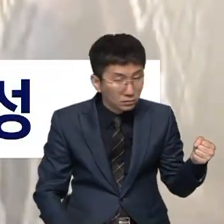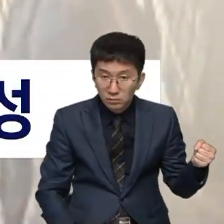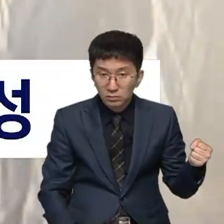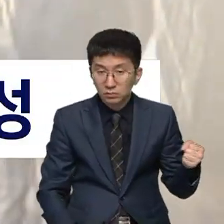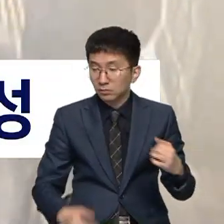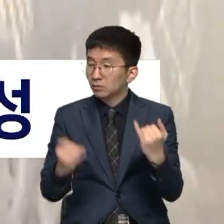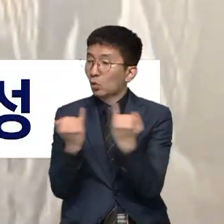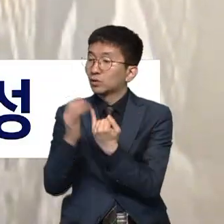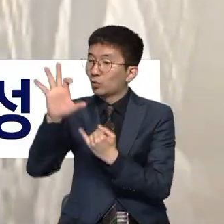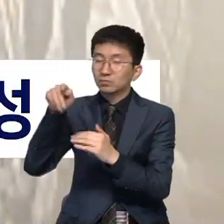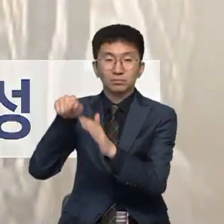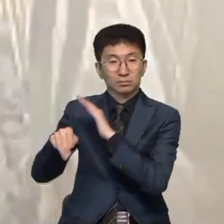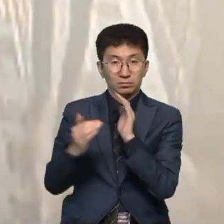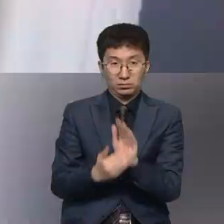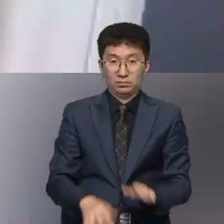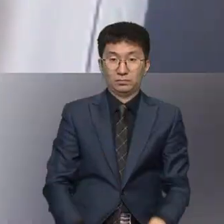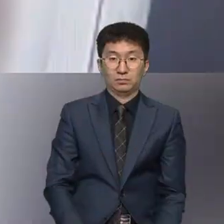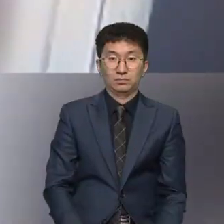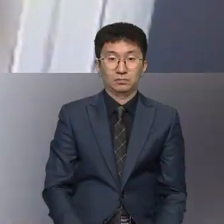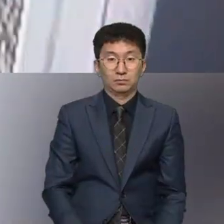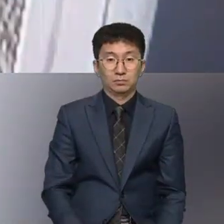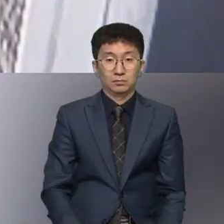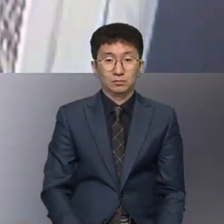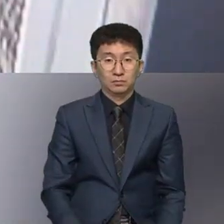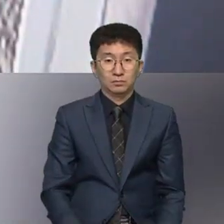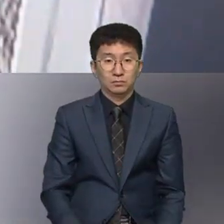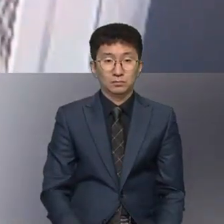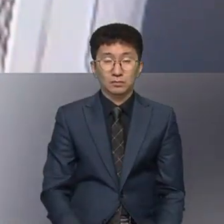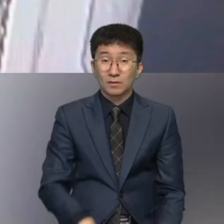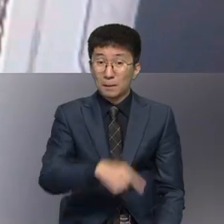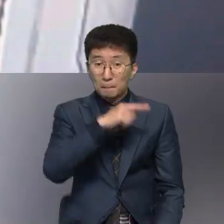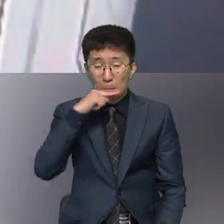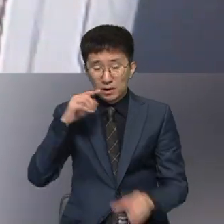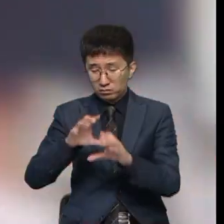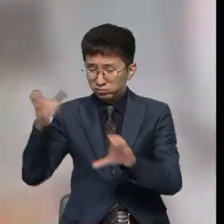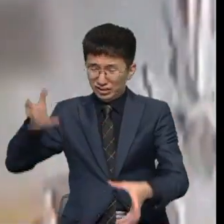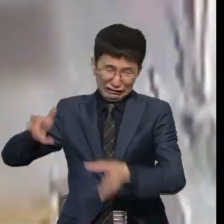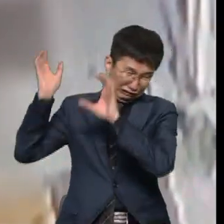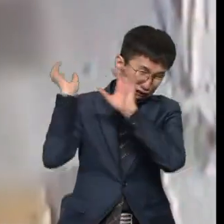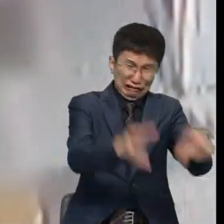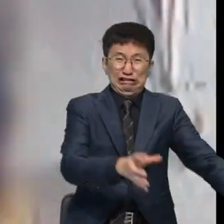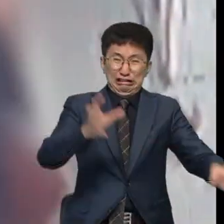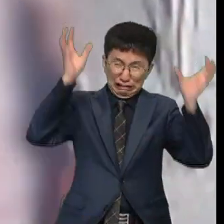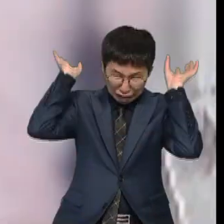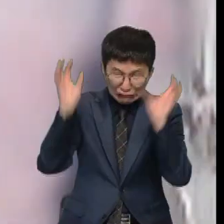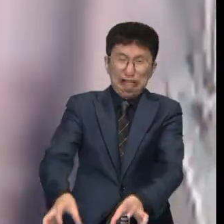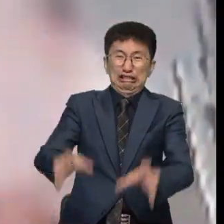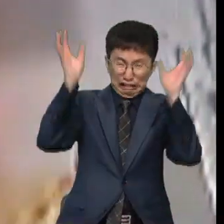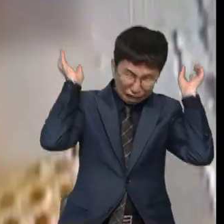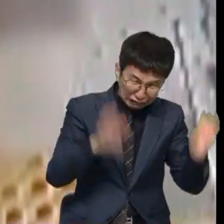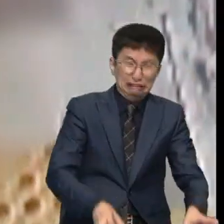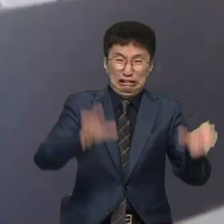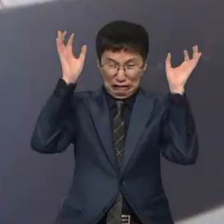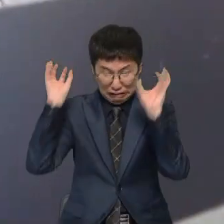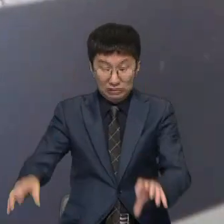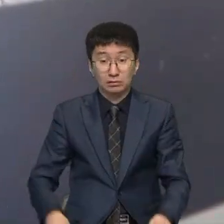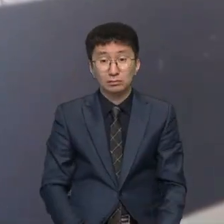여자화장실로 이동합니다. 그러고는 붉은색 물체를 들고 나와 창문을 깨기 시작합니다. 불이 났을 때 쓰는 소화기입니다.